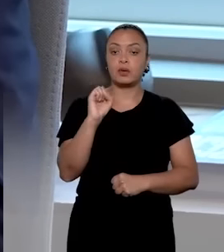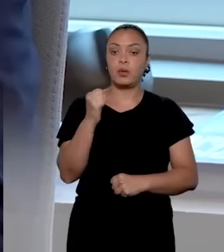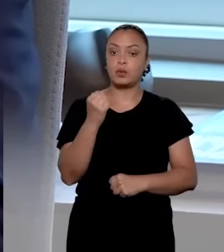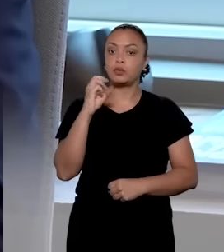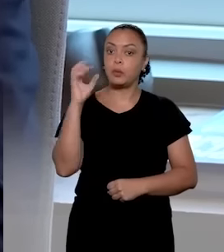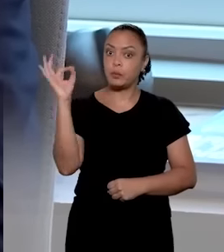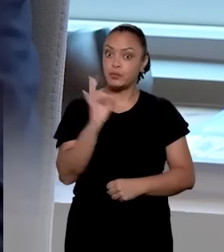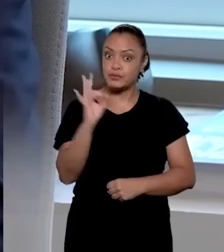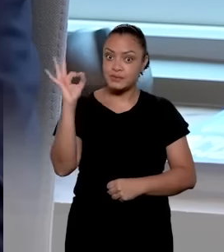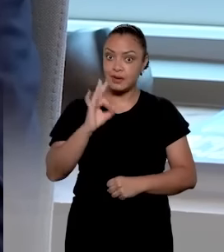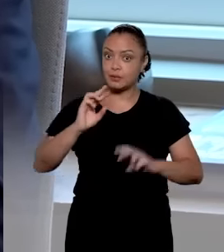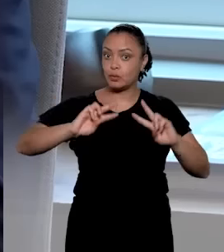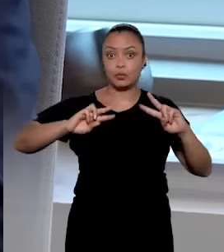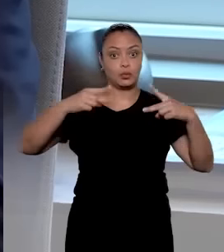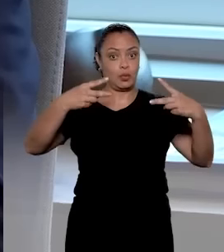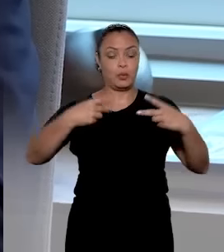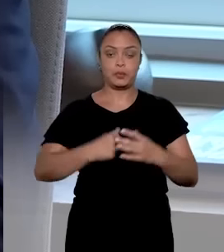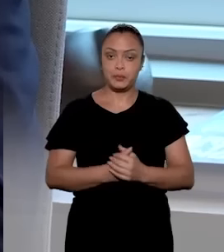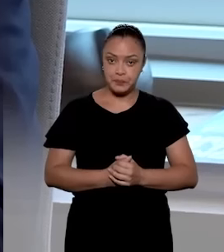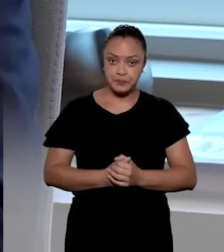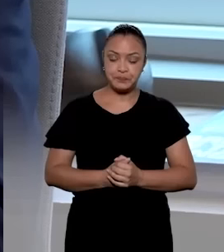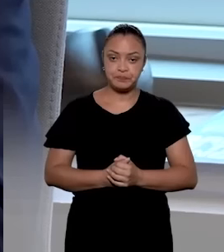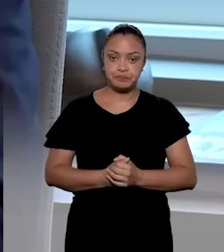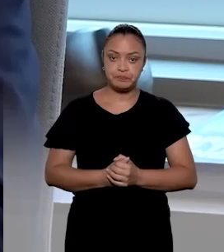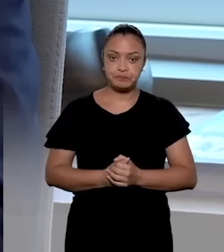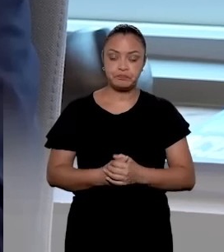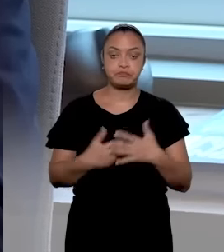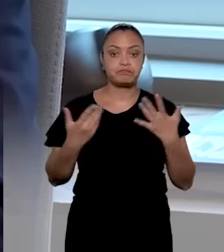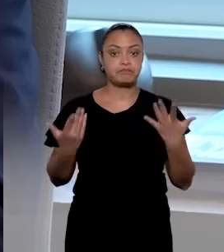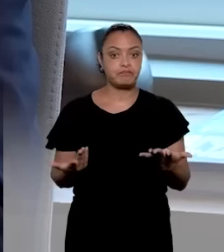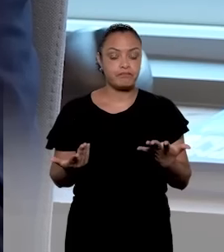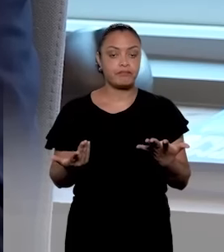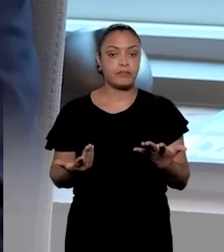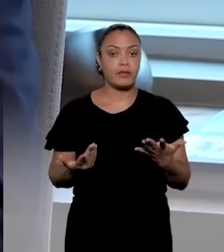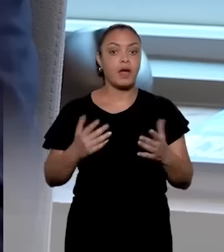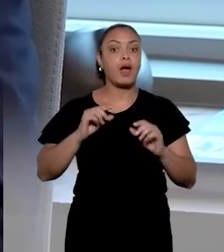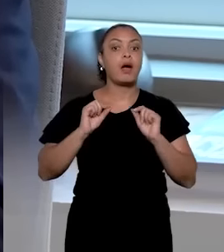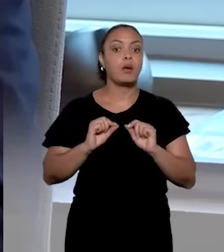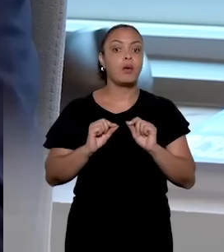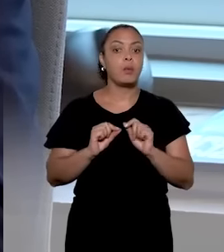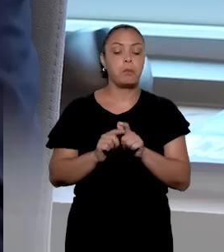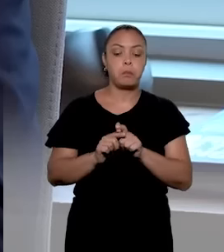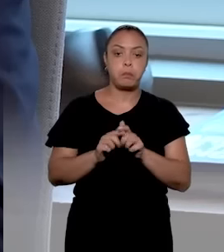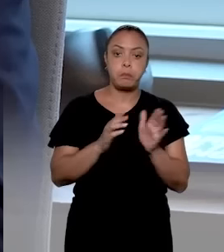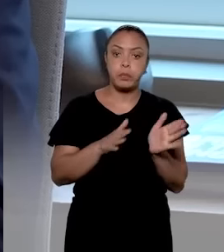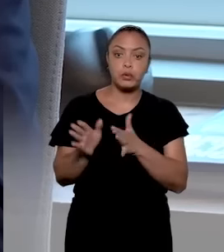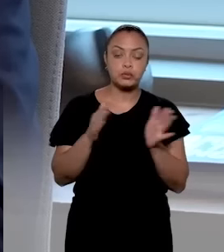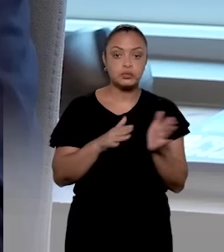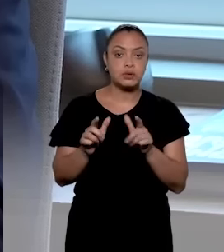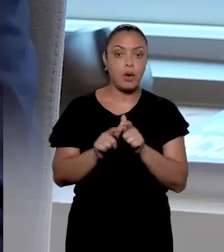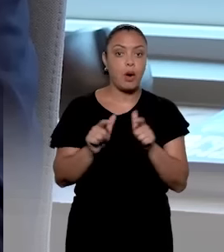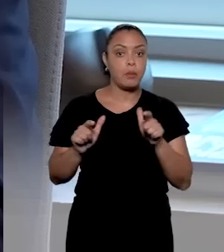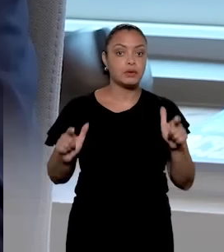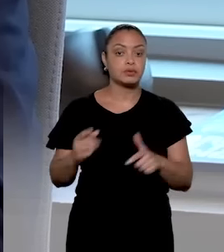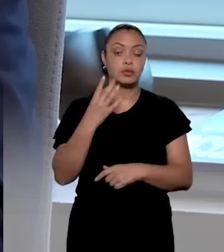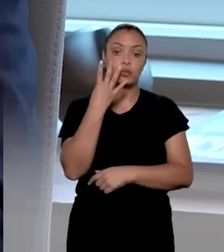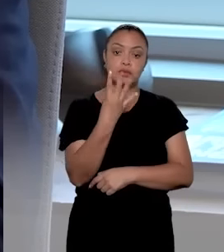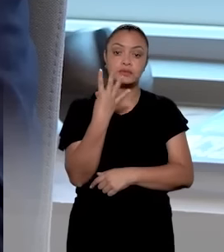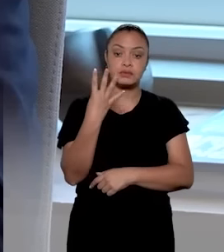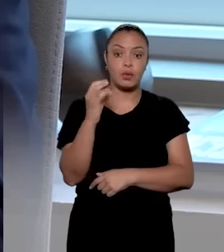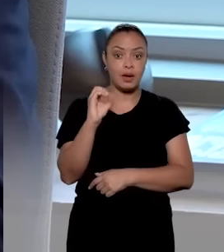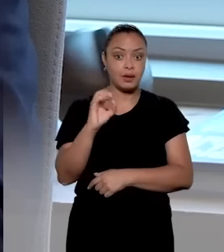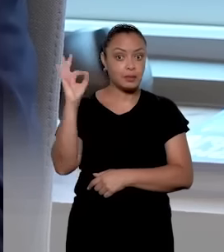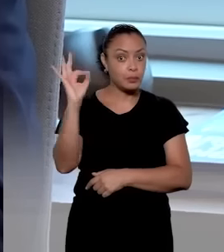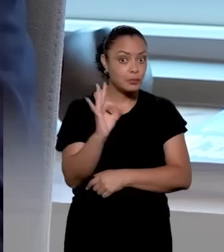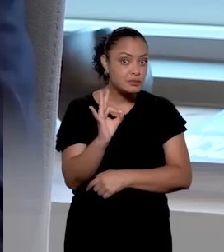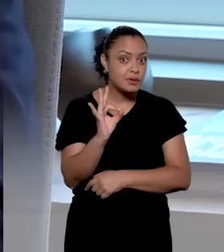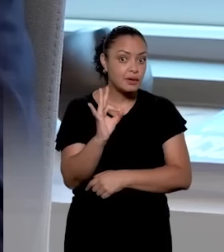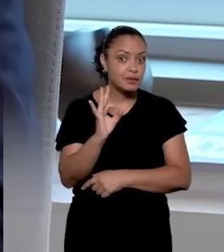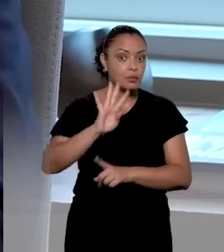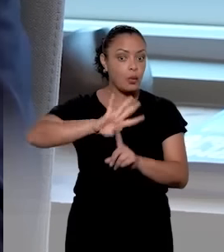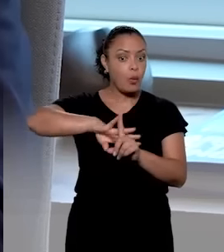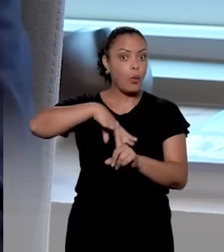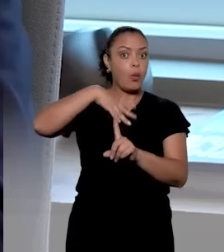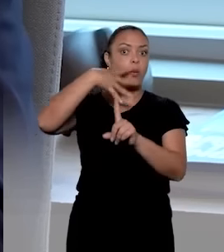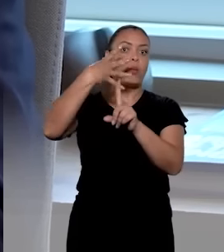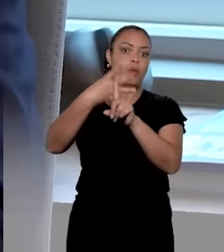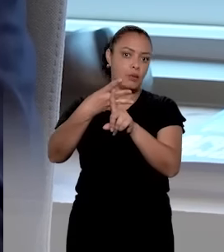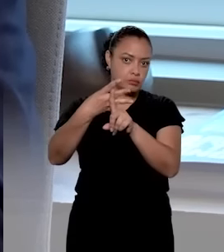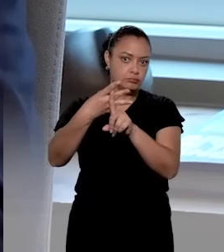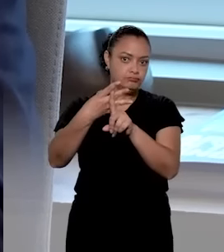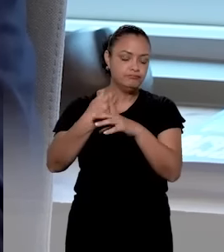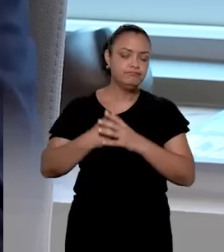30 e tantos anos, dobrou. E a produção cresceu 448%, 4,5 vezes a mais do que a área plantada.